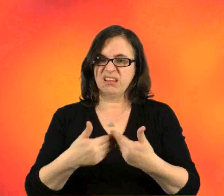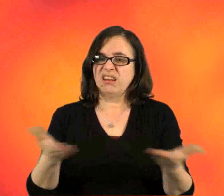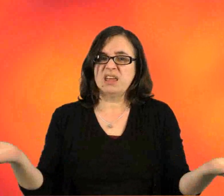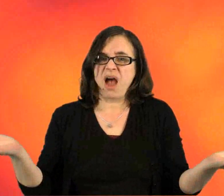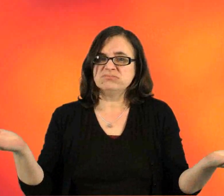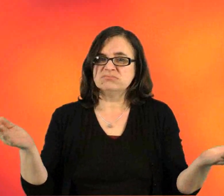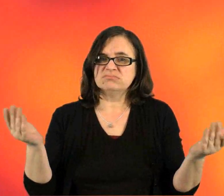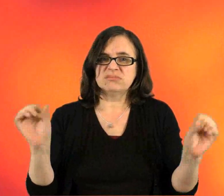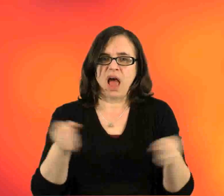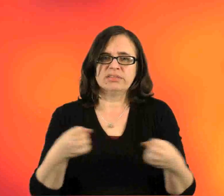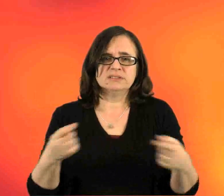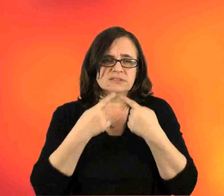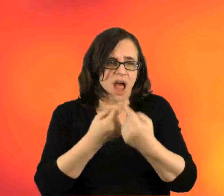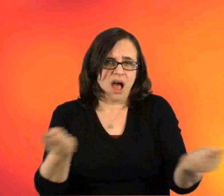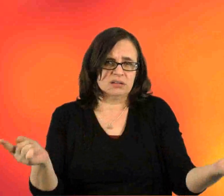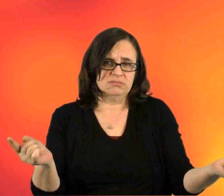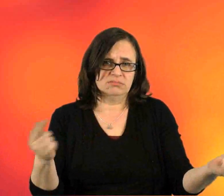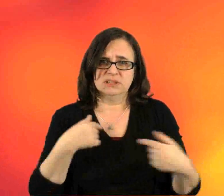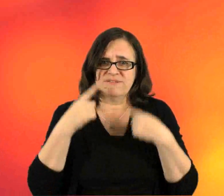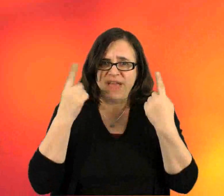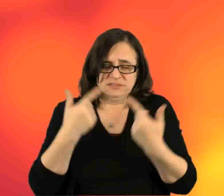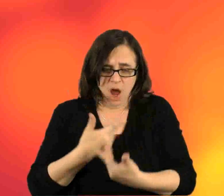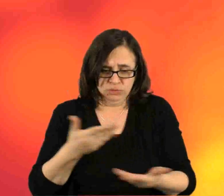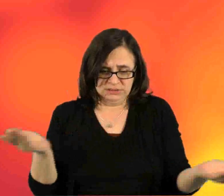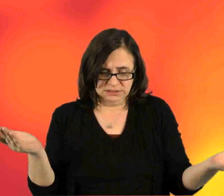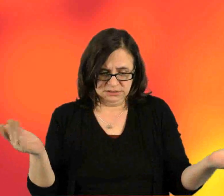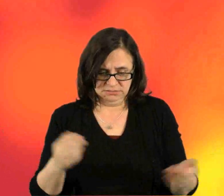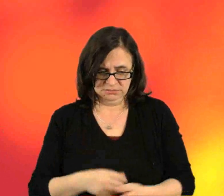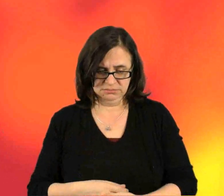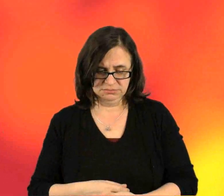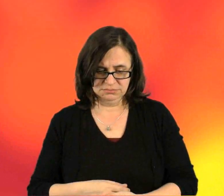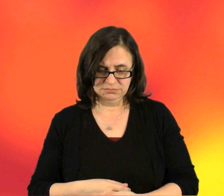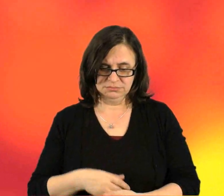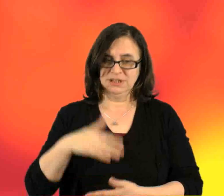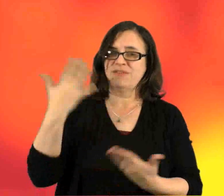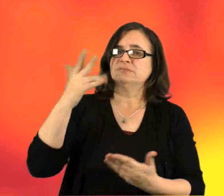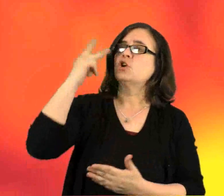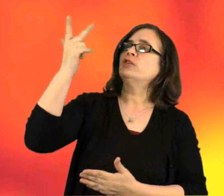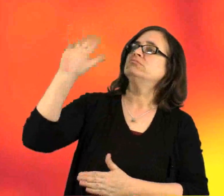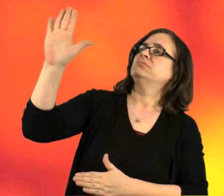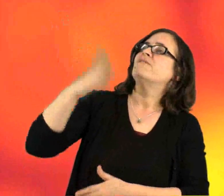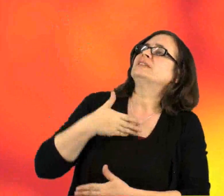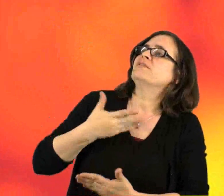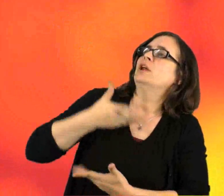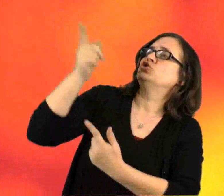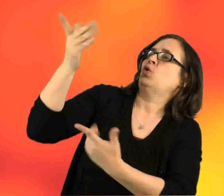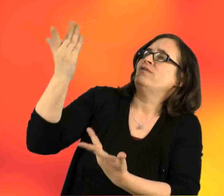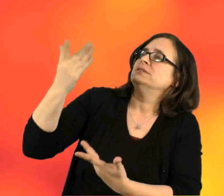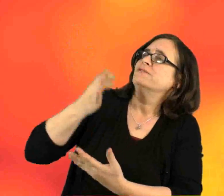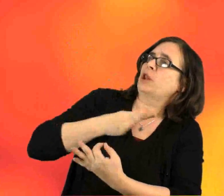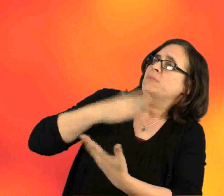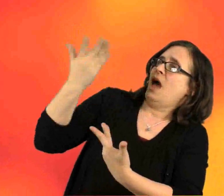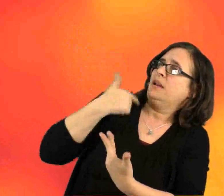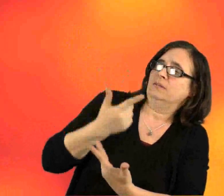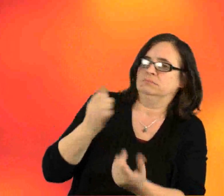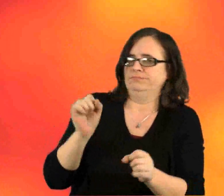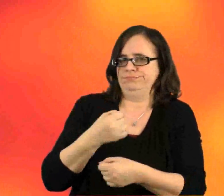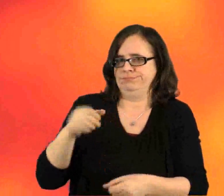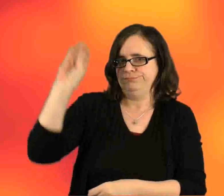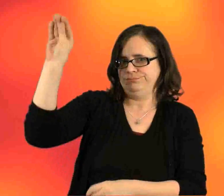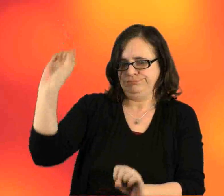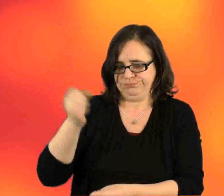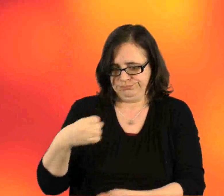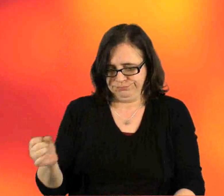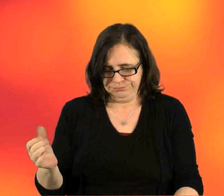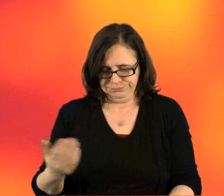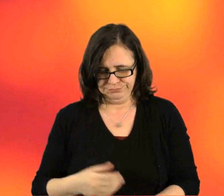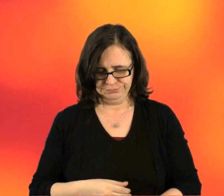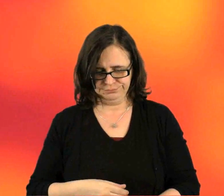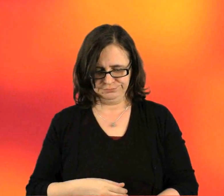Niemand kann sagen, was Gottes Wille ist